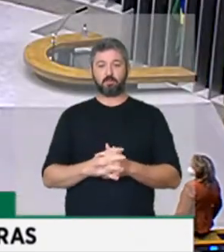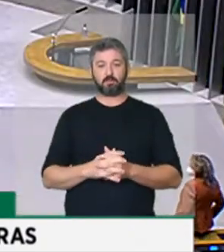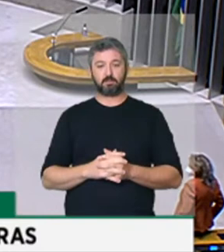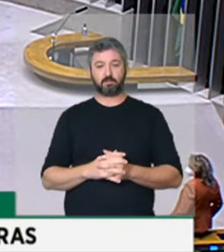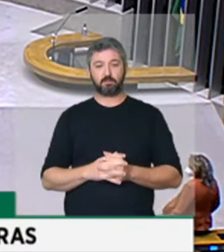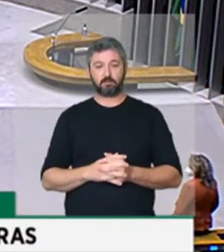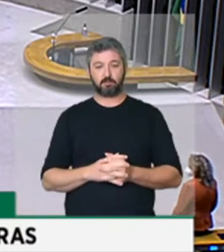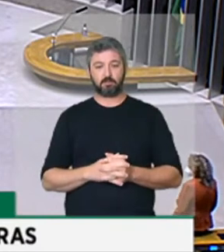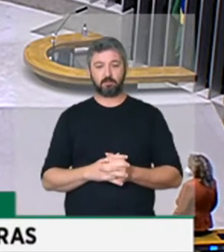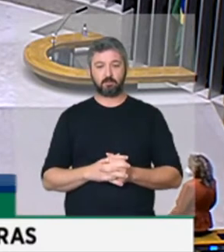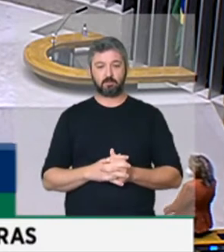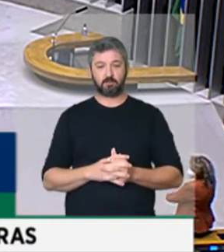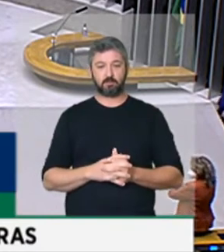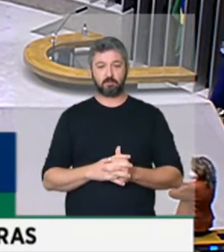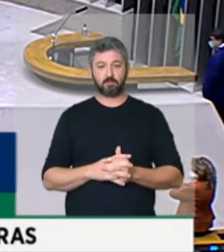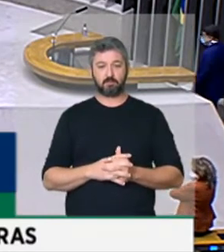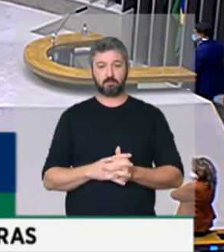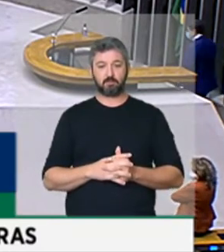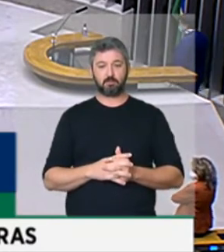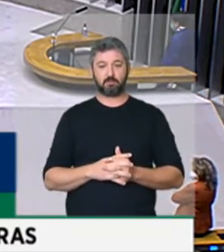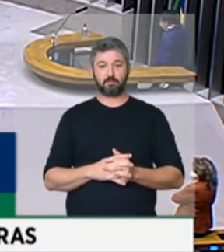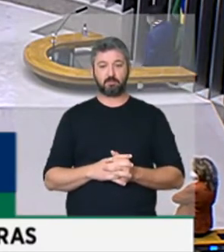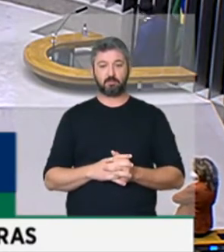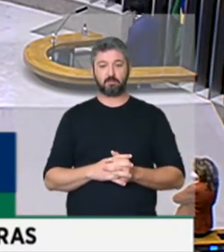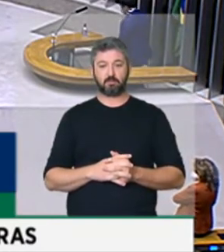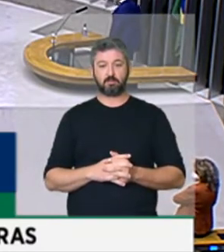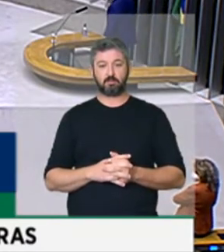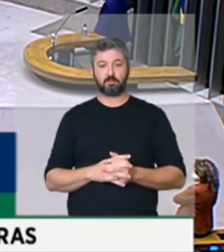A PALAVRA AO DEPUTADO EU MAR NASCIMENTO. [MARCIO SALEMA]: RETIRADO REQUERIMENTO DE